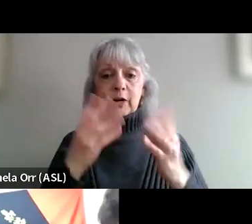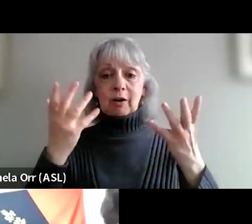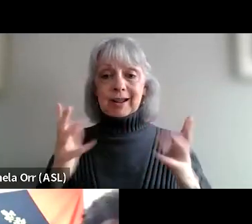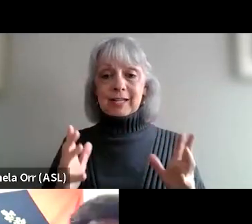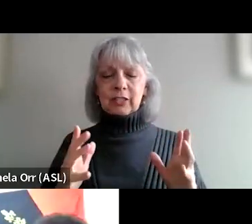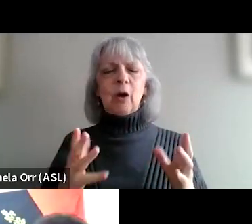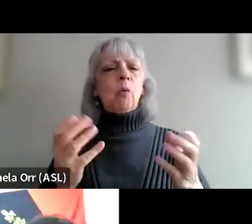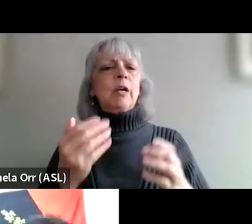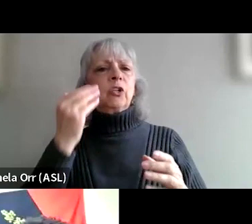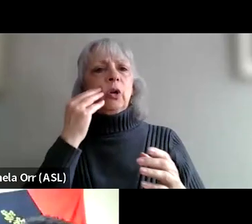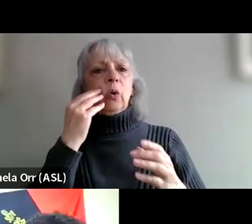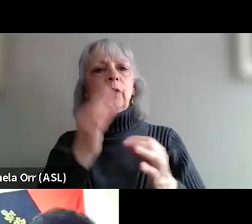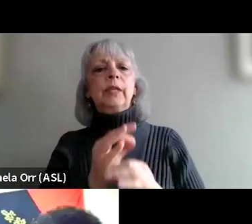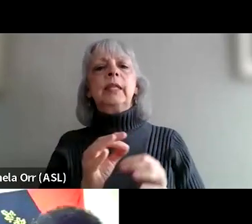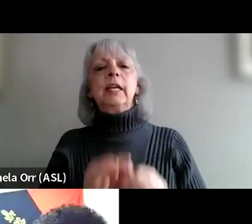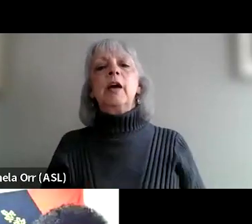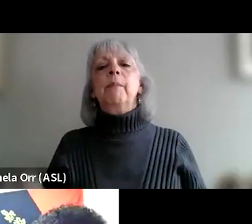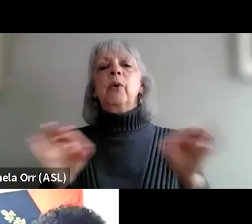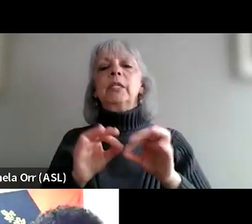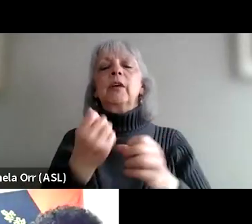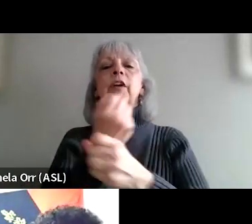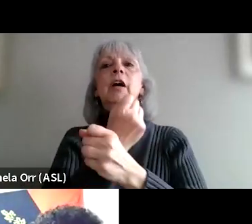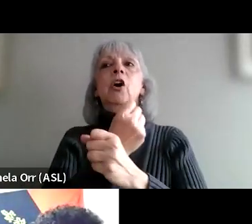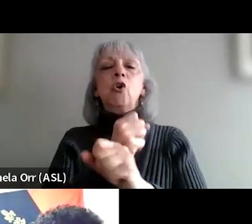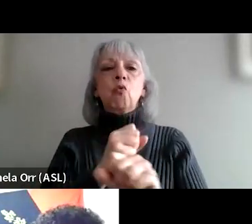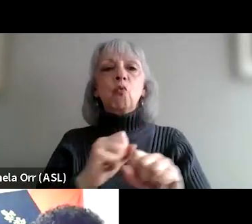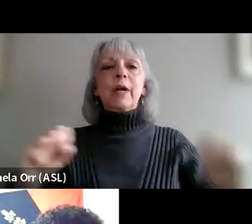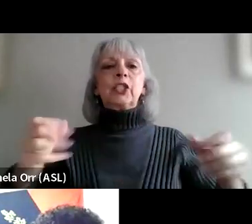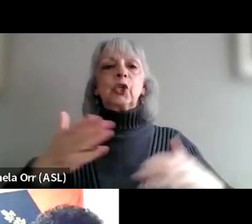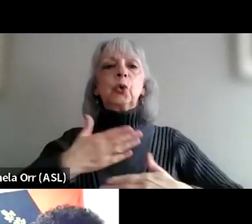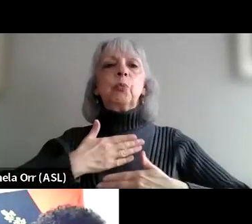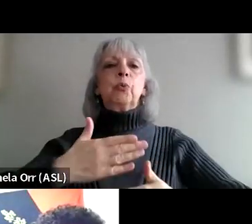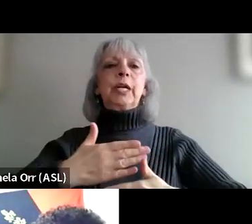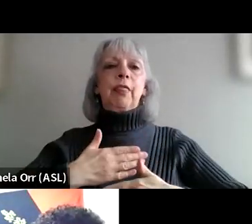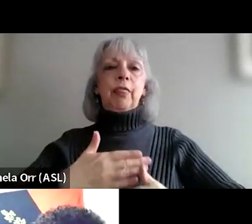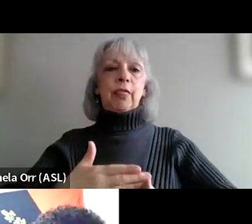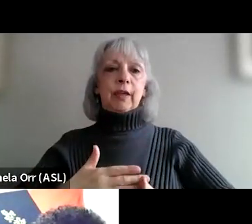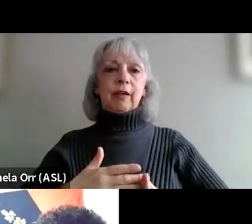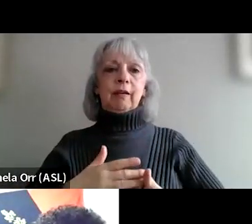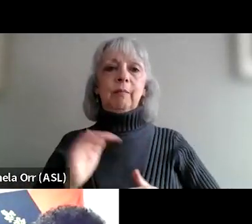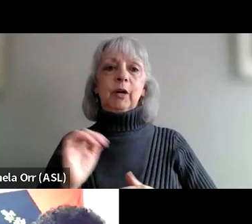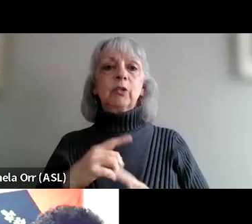que tiene la respiración auxiliar, además de la naloxona. Recuerden que una sobredosis de opioides